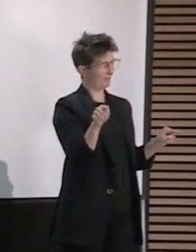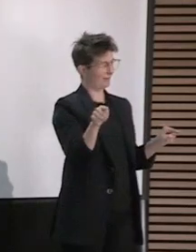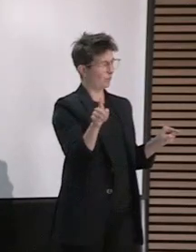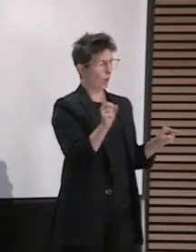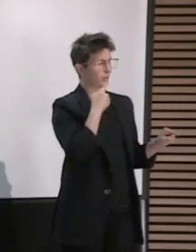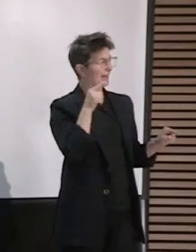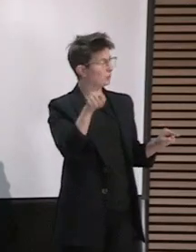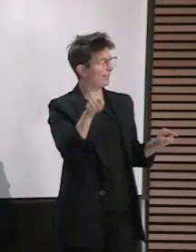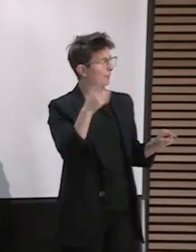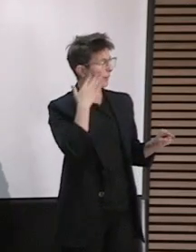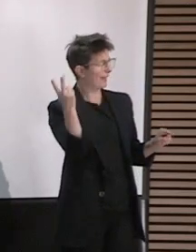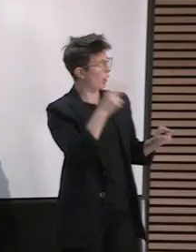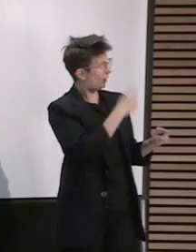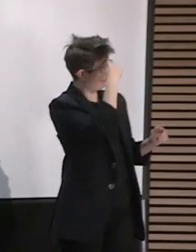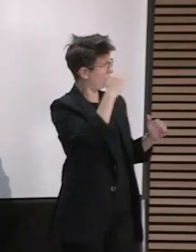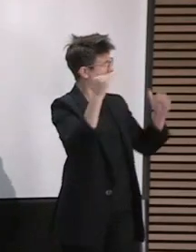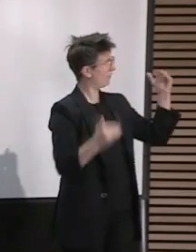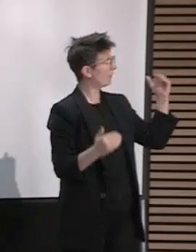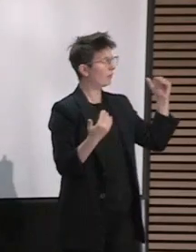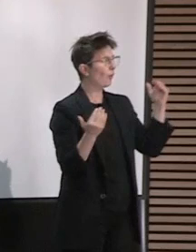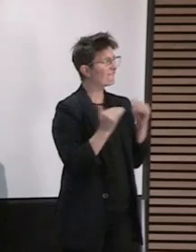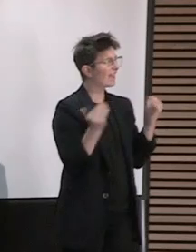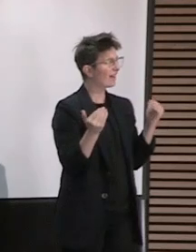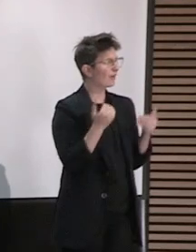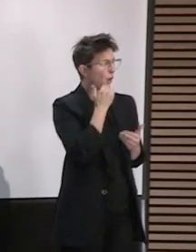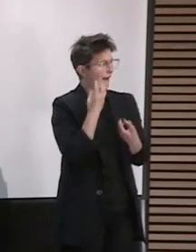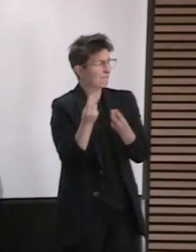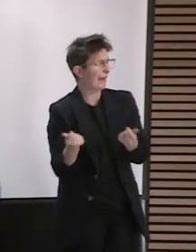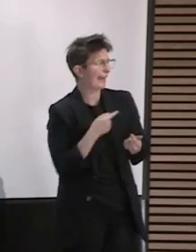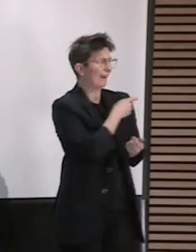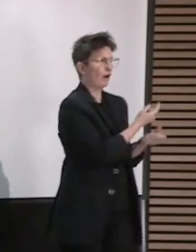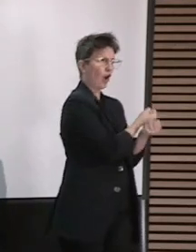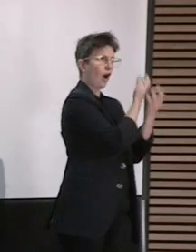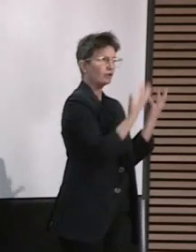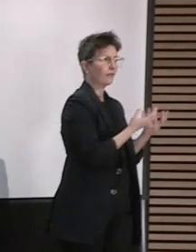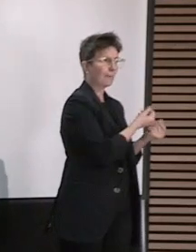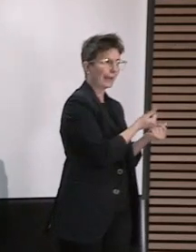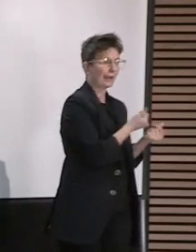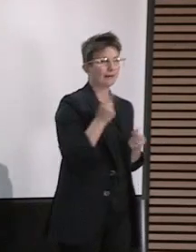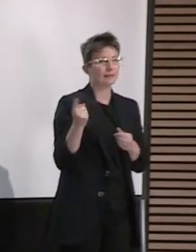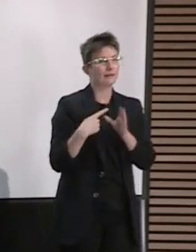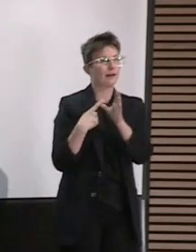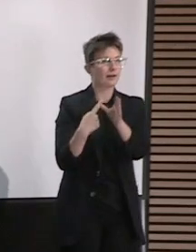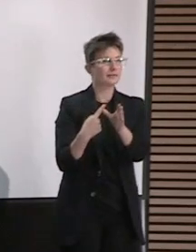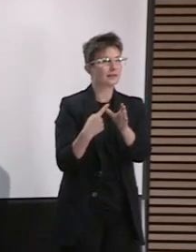te maarama mai i o raatau tirohanga a raatau ki nga akomanga leaky ahakoa he mea tino nui mena ka peehia he kura tmataiti te whiwhi moni?